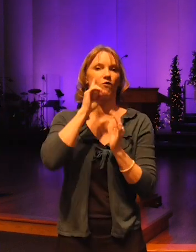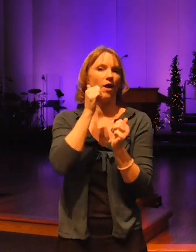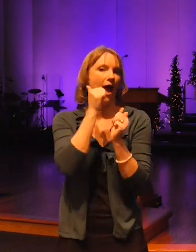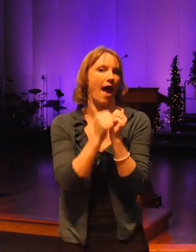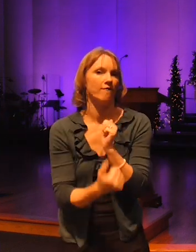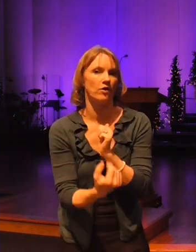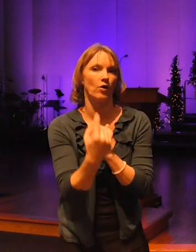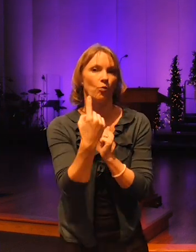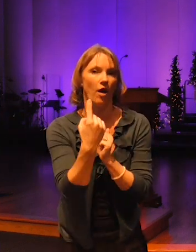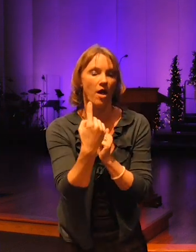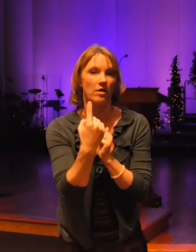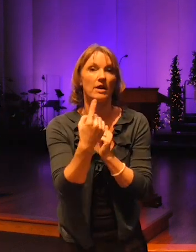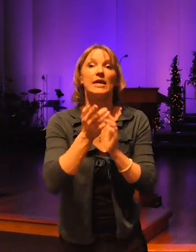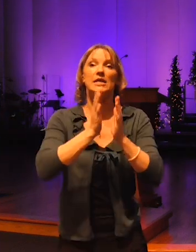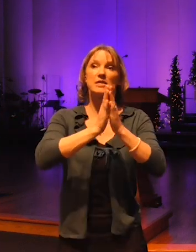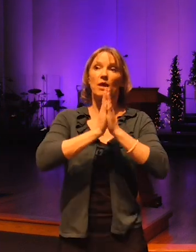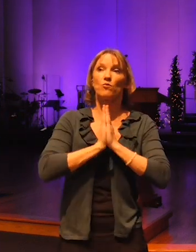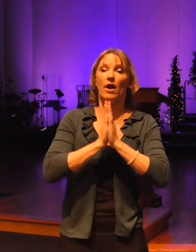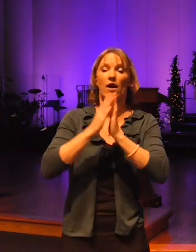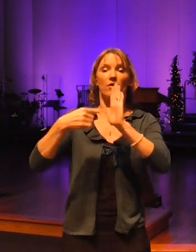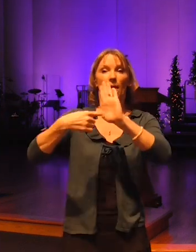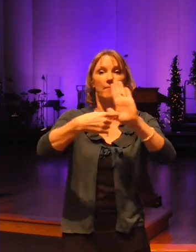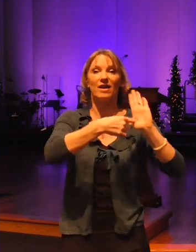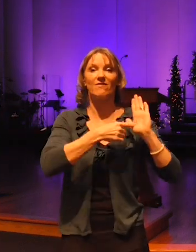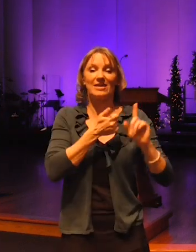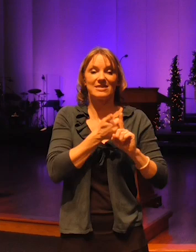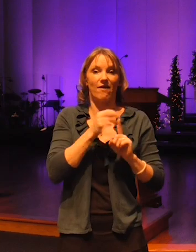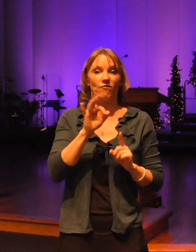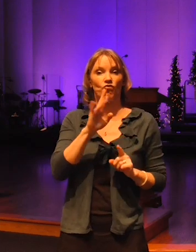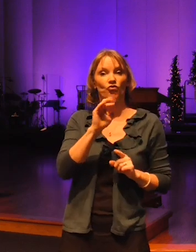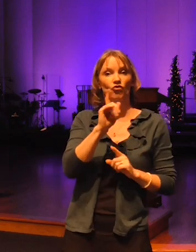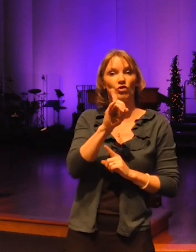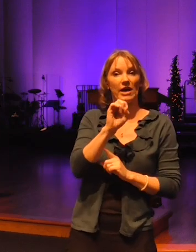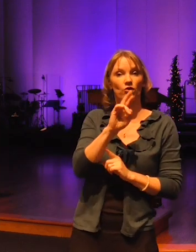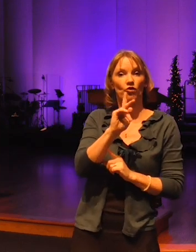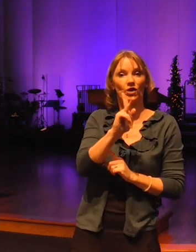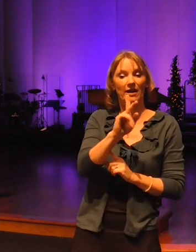se manifestó en la obra de Frederick Douglas en la obra de Eleanor Roosevelt en la obra de